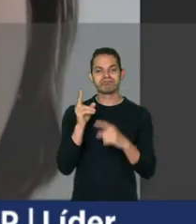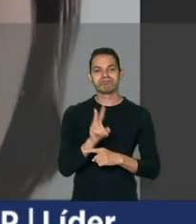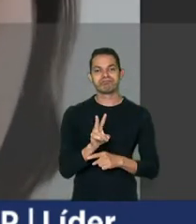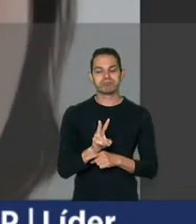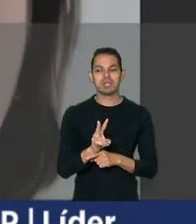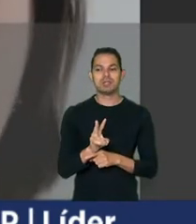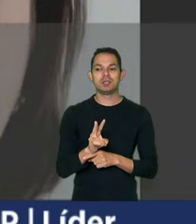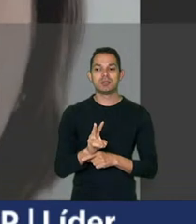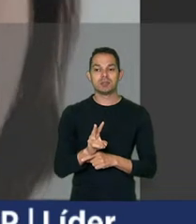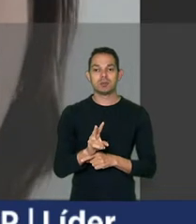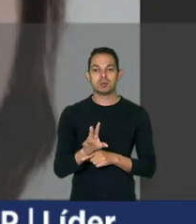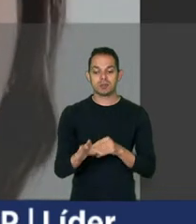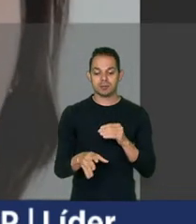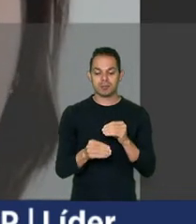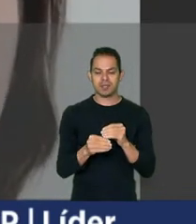PRESERVAÇÃO AMBIENTAL. ENTÃO ESSA EMENDA, ESSE